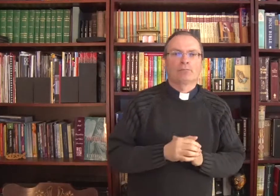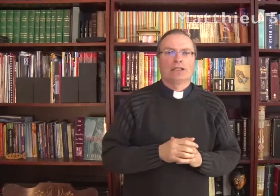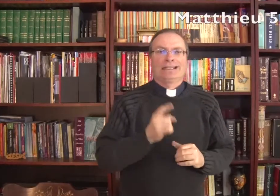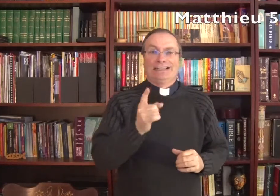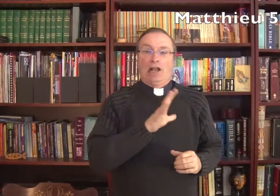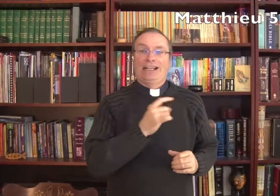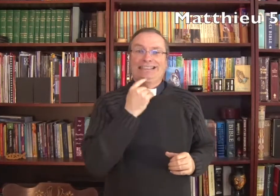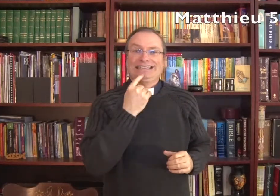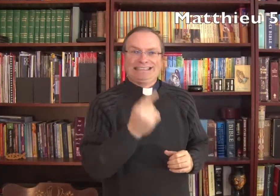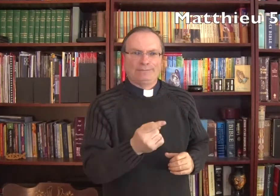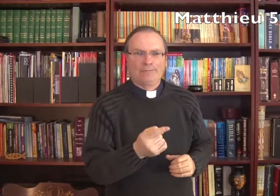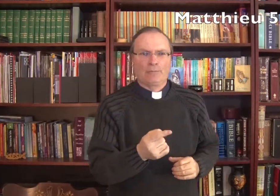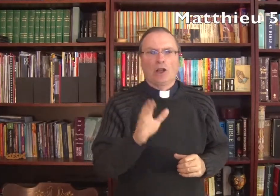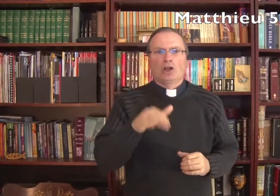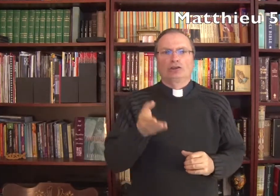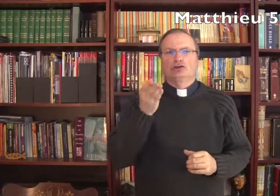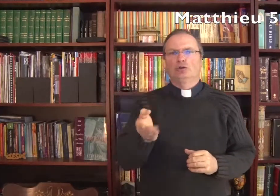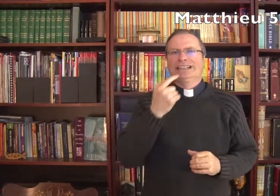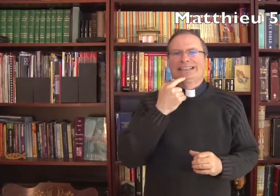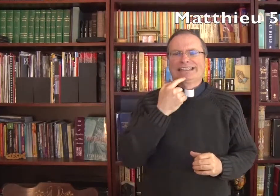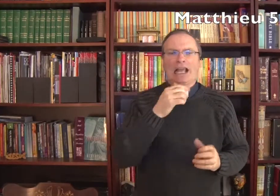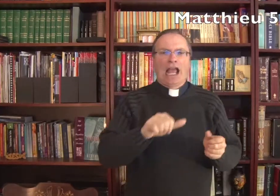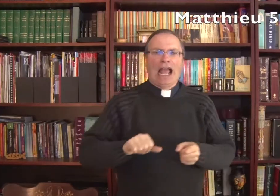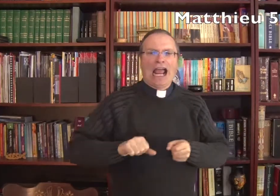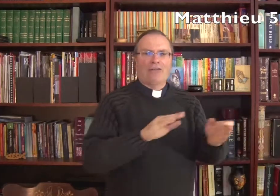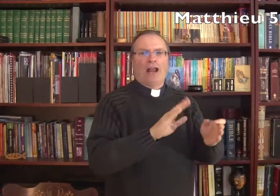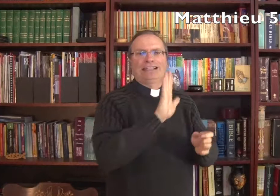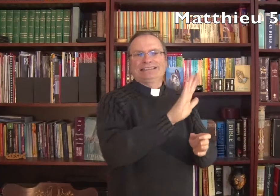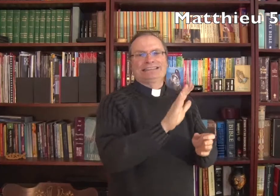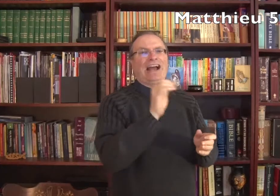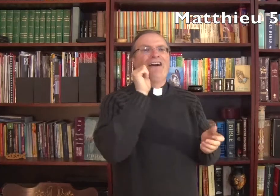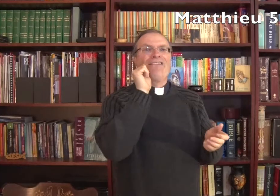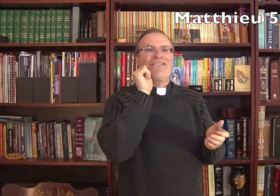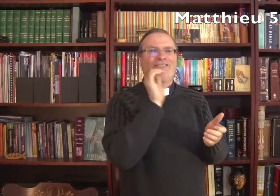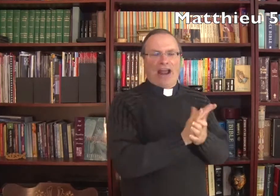Il a été dit: Que celui qui renvoie sa femme